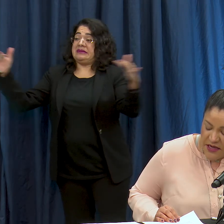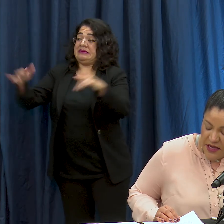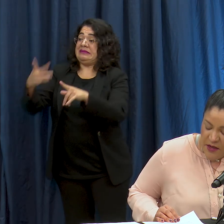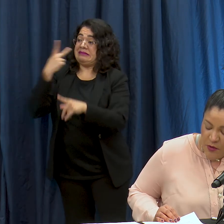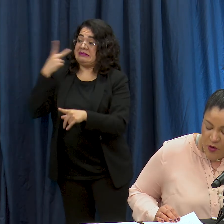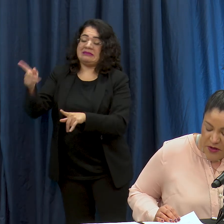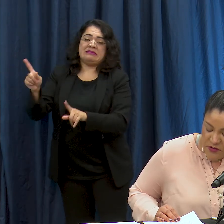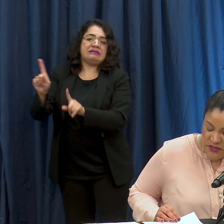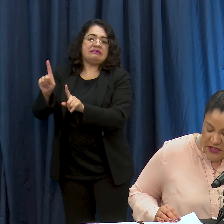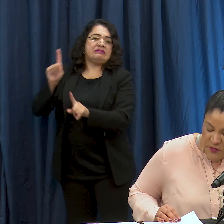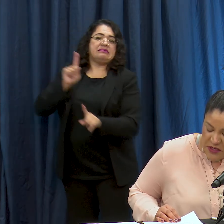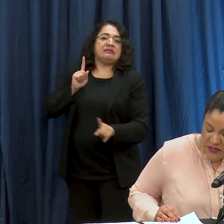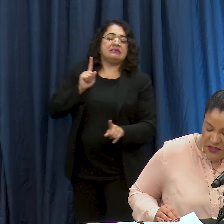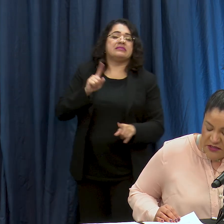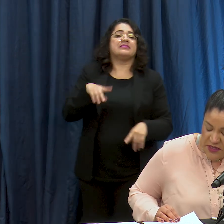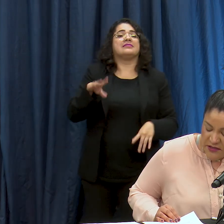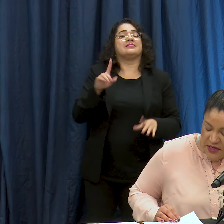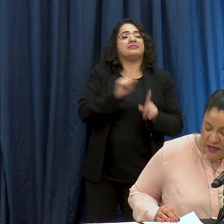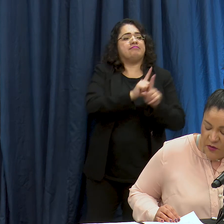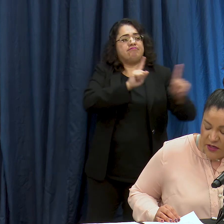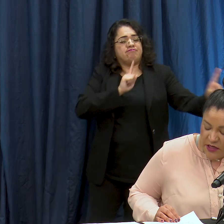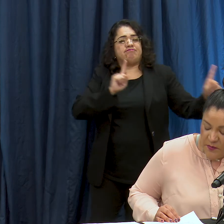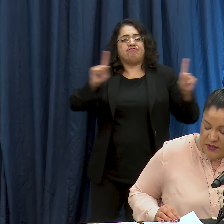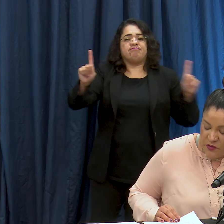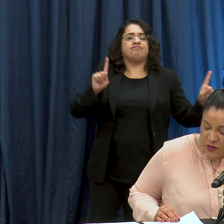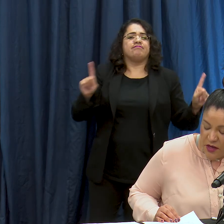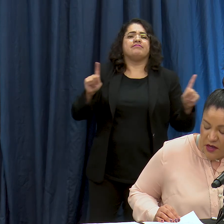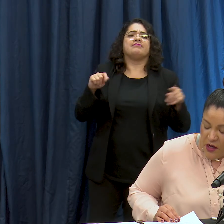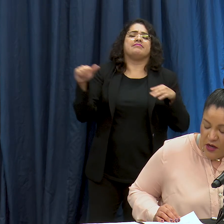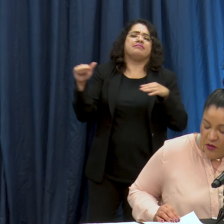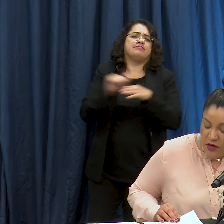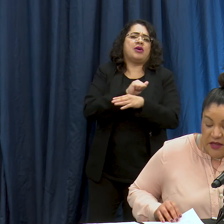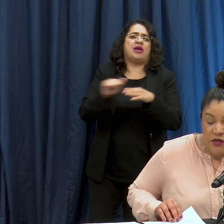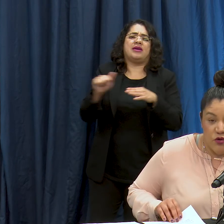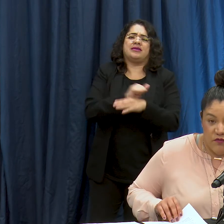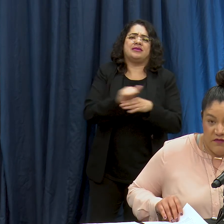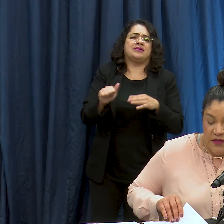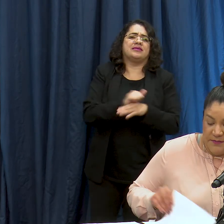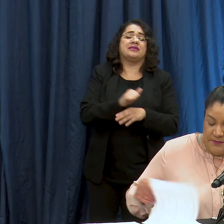por lo menos SP s de distancia de cualquier persona con la que no VV n